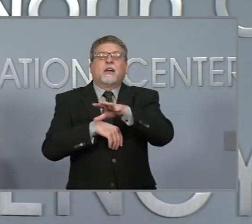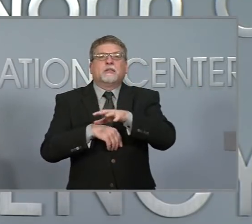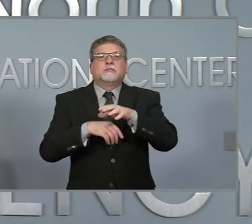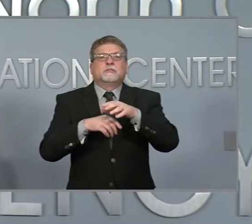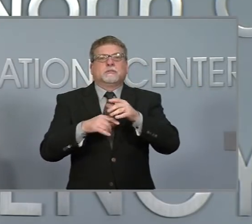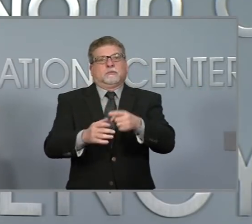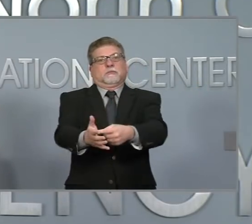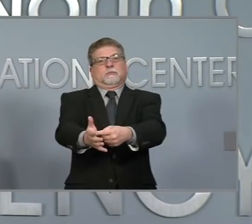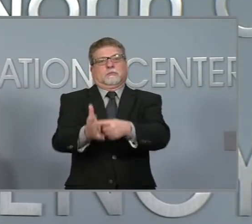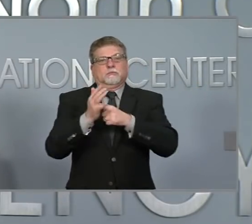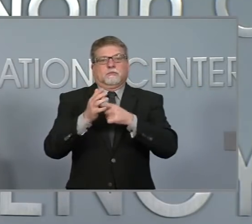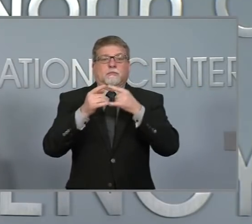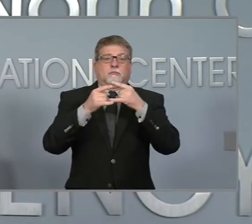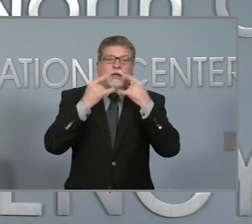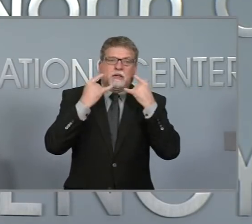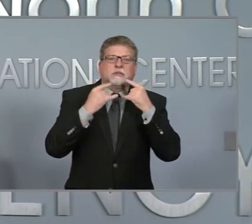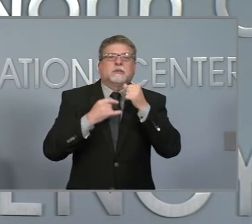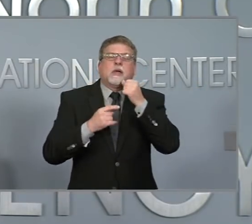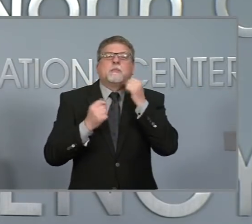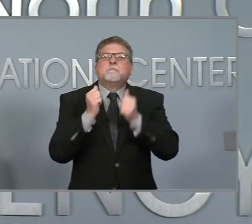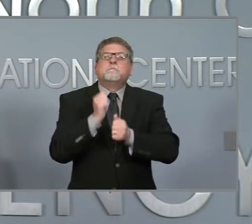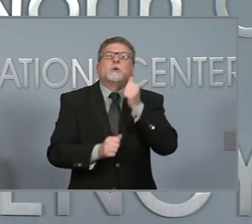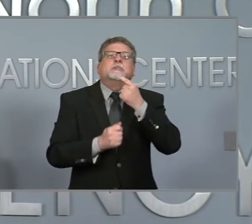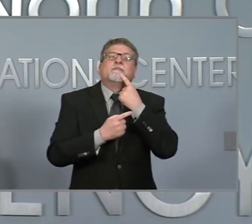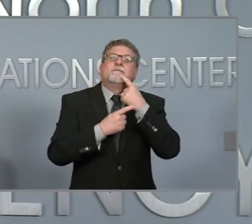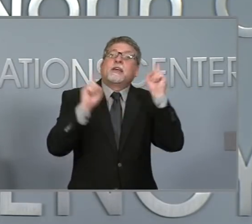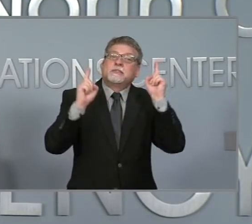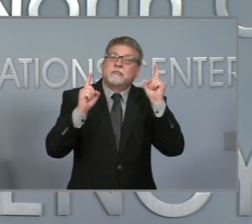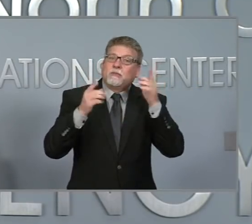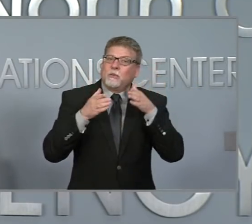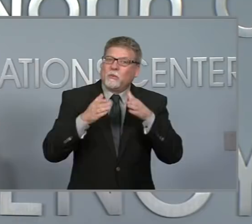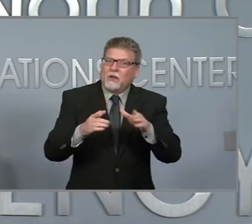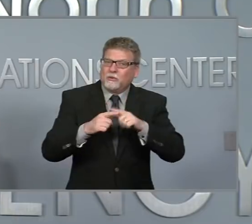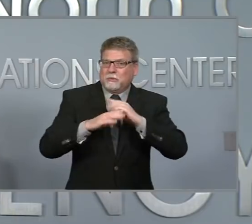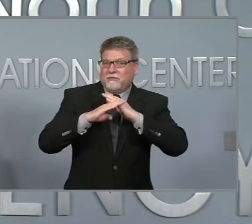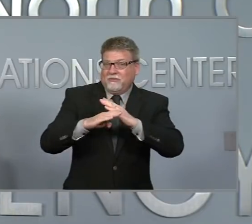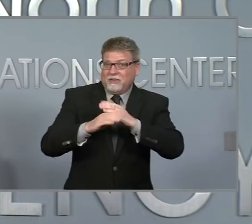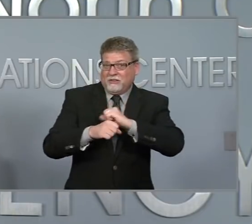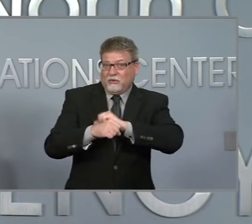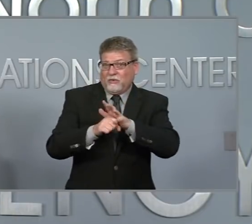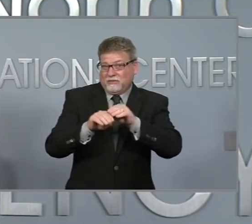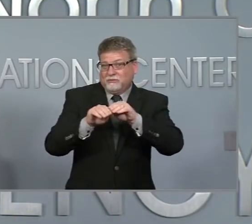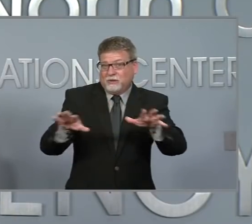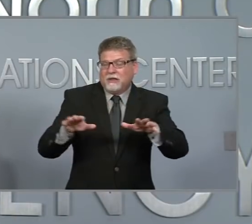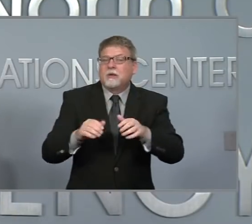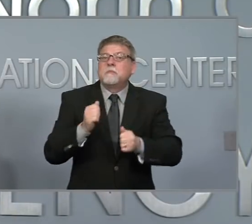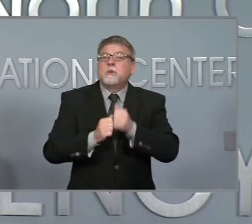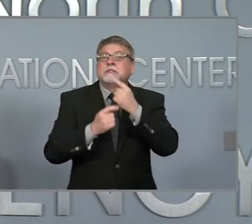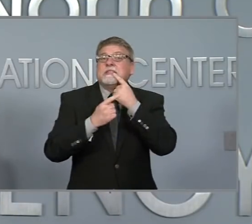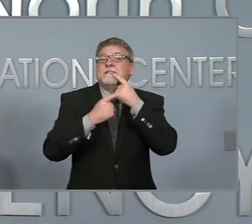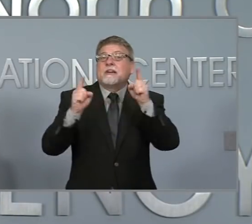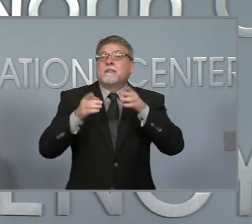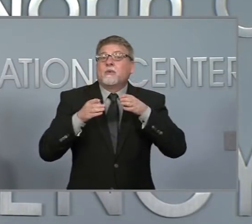pueda niños y también. En las recomendaciones para el público en